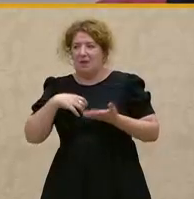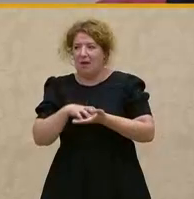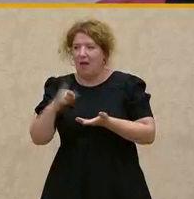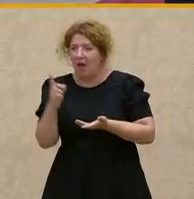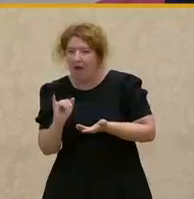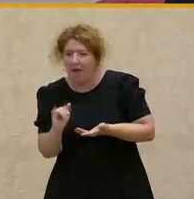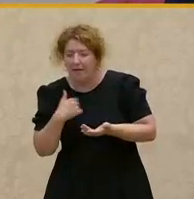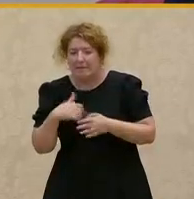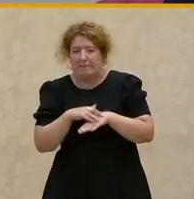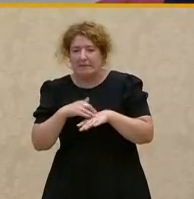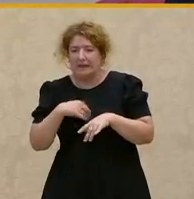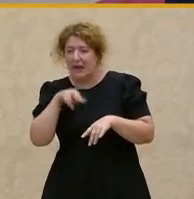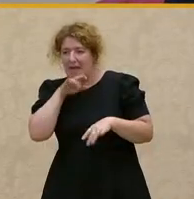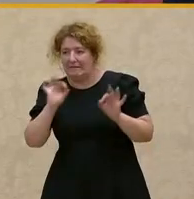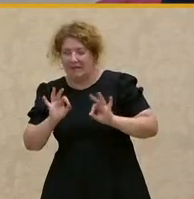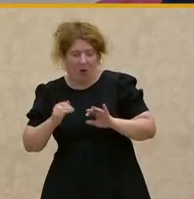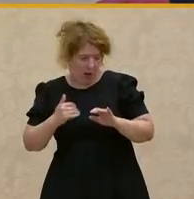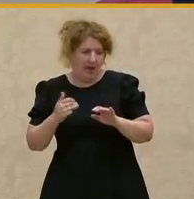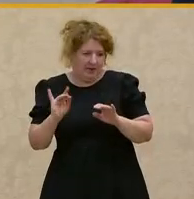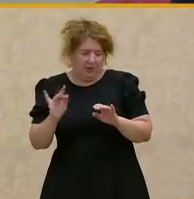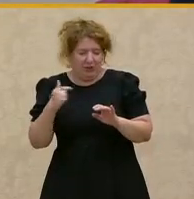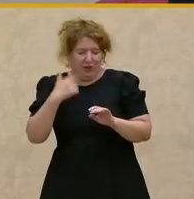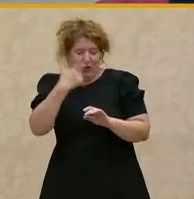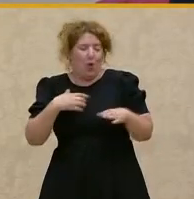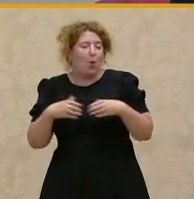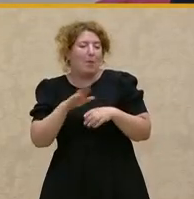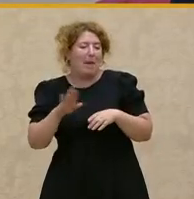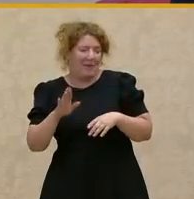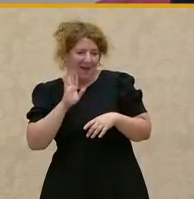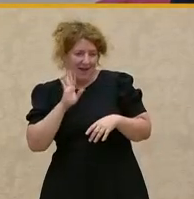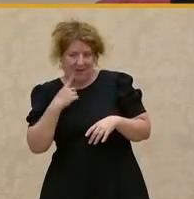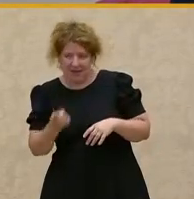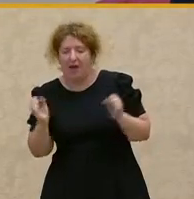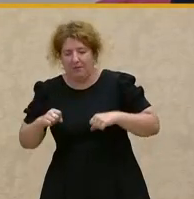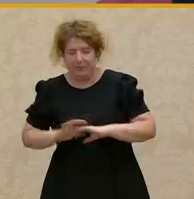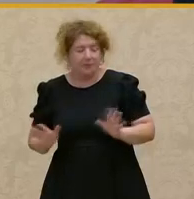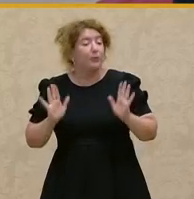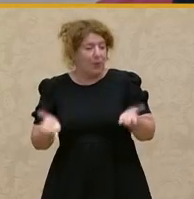alguno a última hora y no bén dado la opción. Comdecía, hoy hemos compartido una serie de